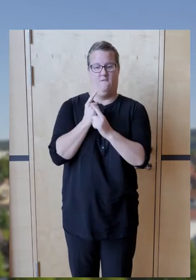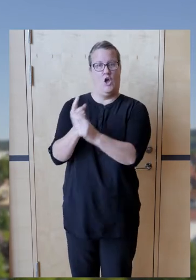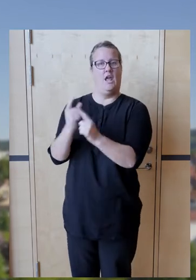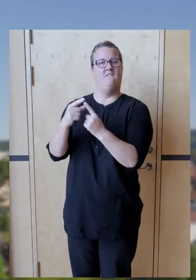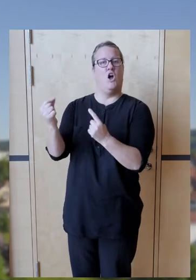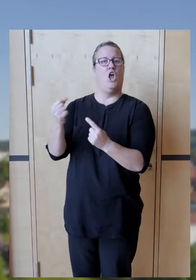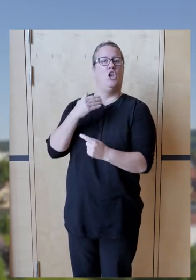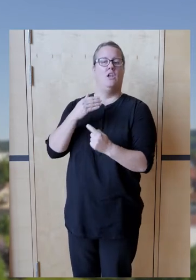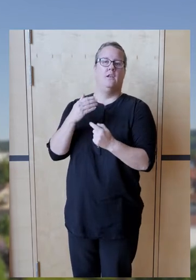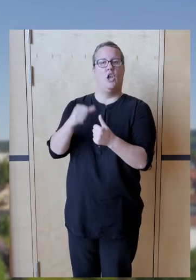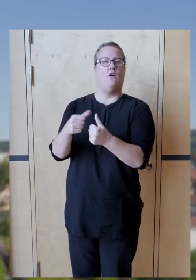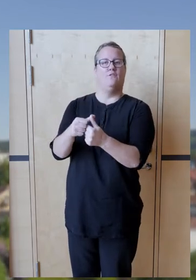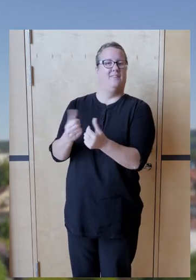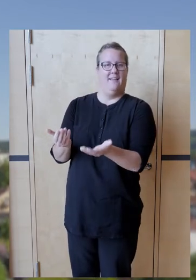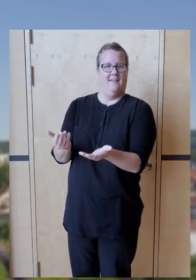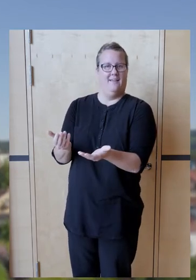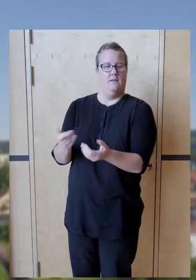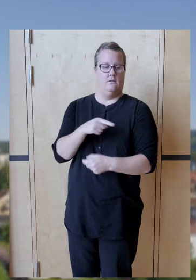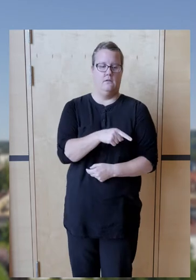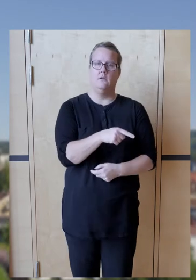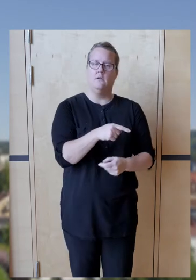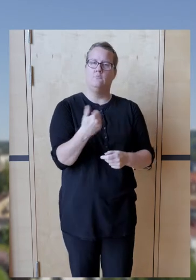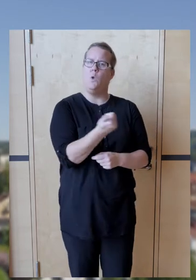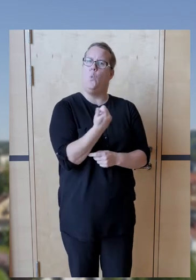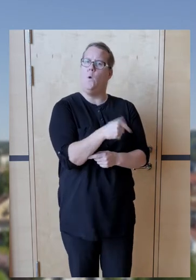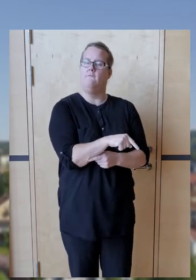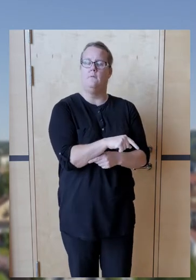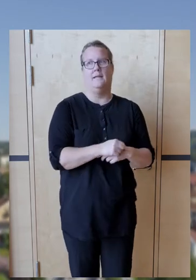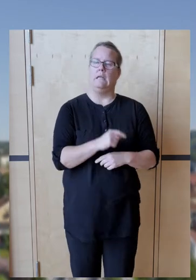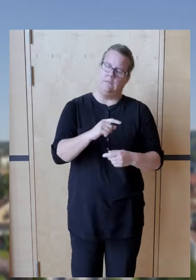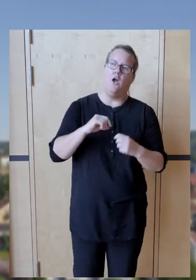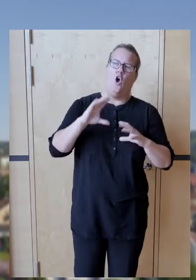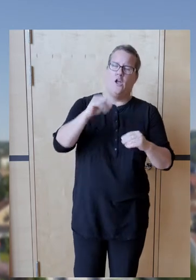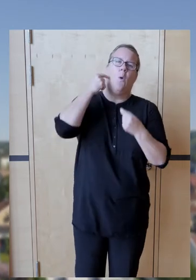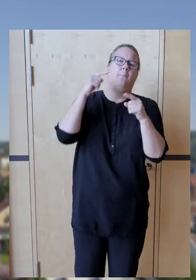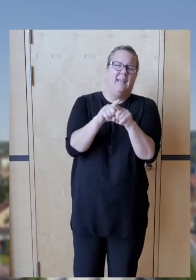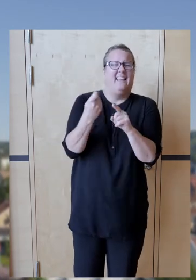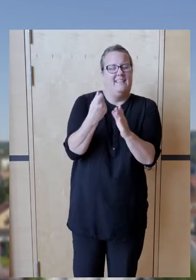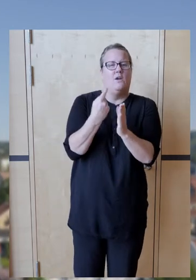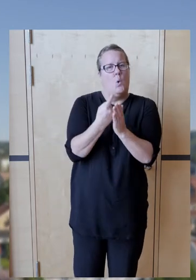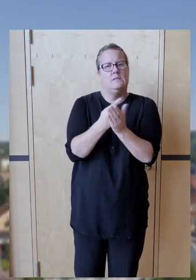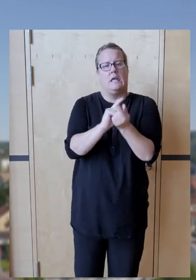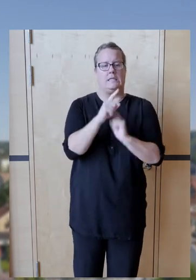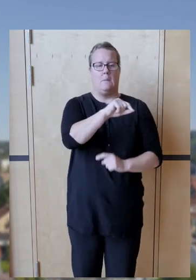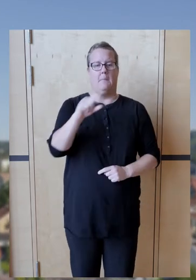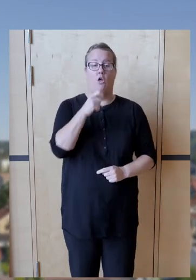Det känns lite konstigt när man ingången på vet att det behövs 120 kommer tvåa senast Några platser